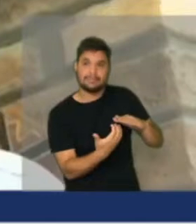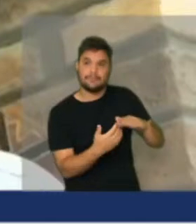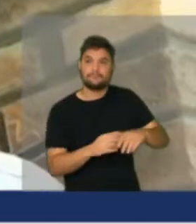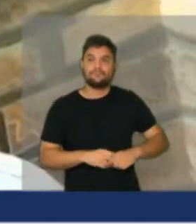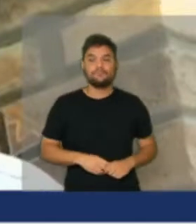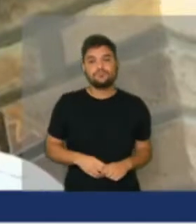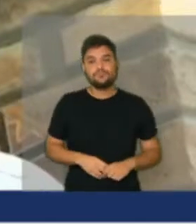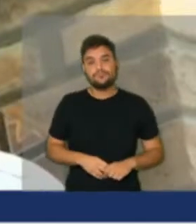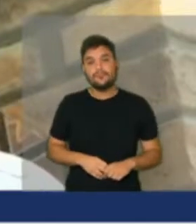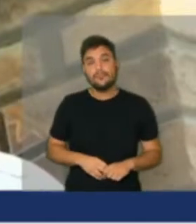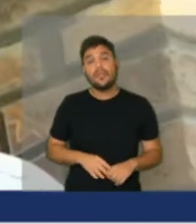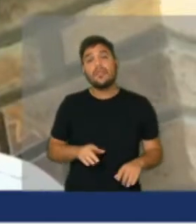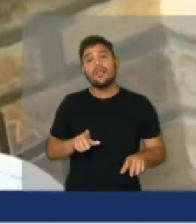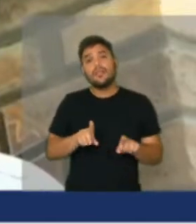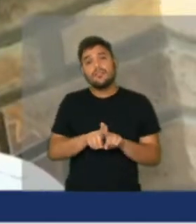EXISTEM AS OFFSHORE E OS PARAÍSOS FISCAIS